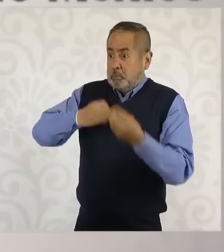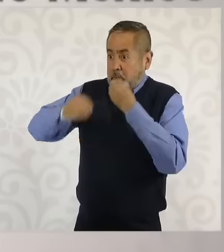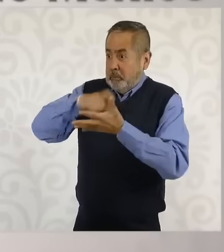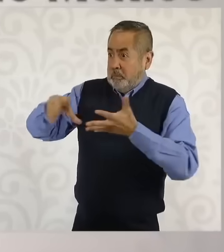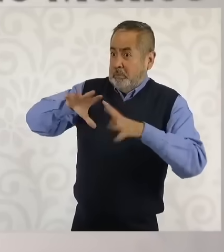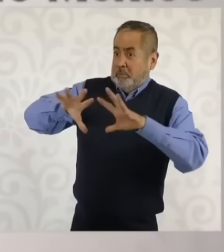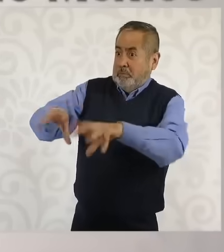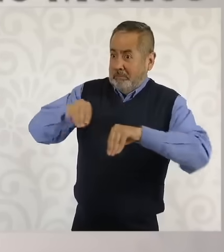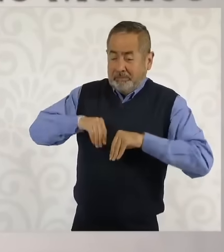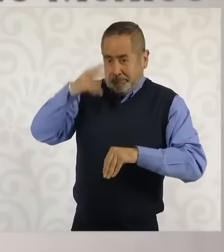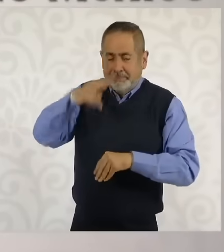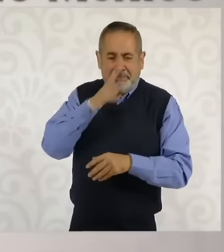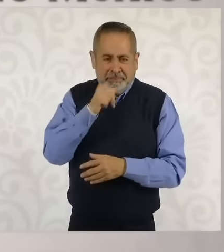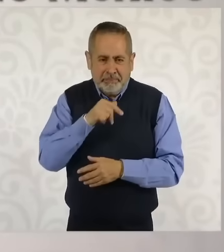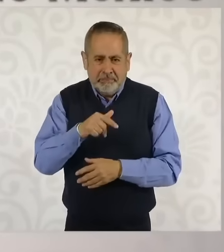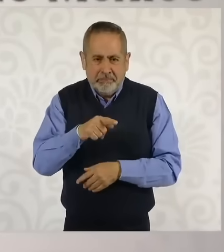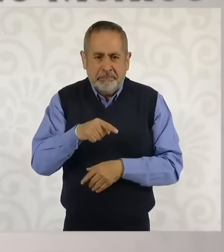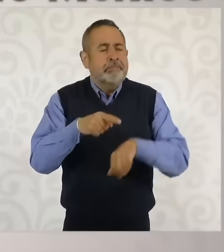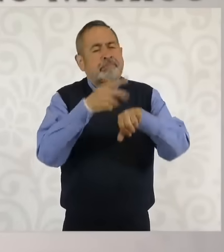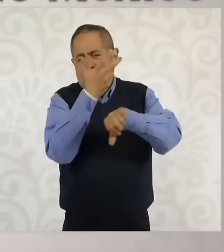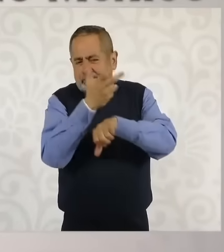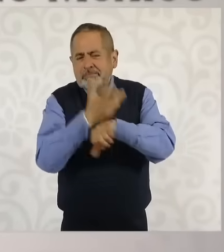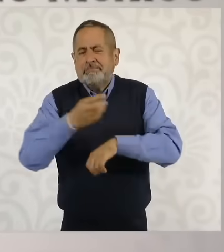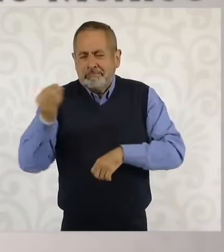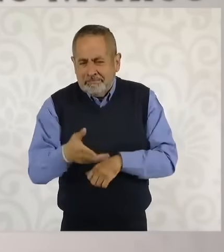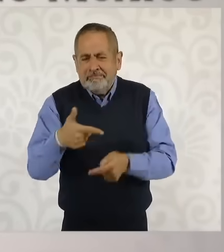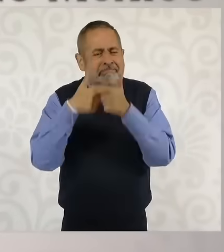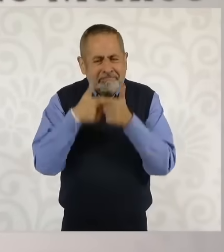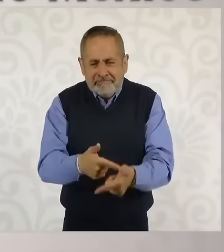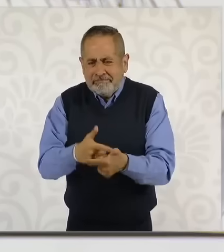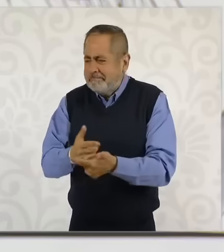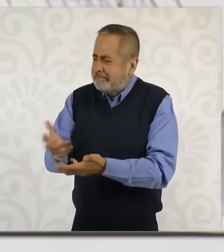Estados Unidos, como lo dijimos, va a seguir importando jitomate mexicano porque no tiene